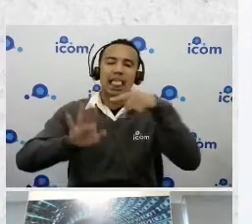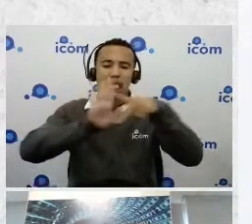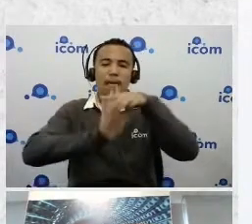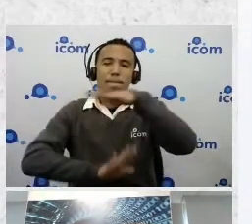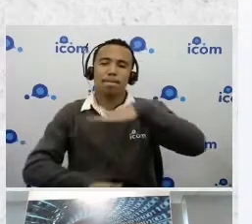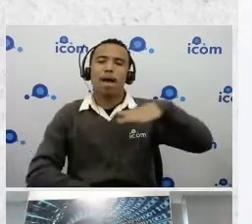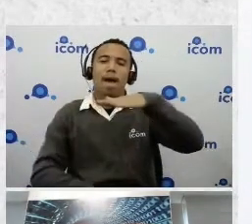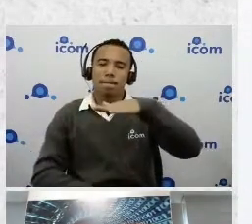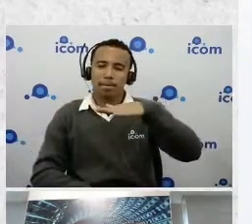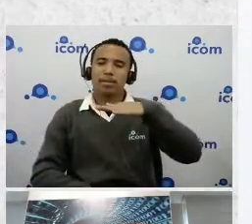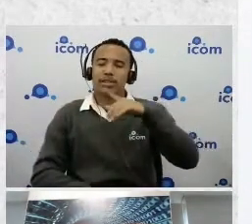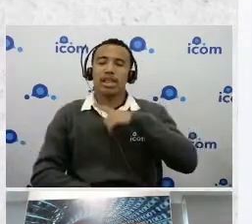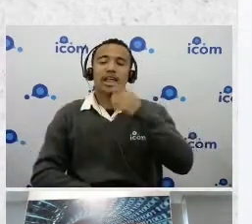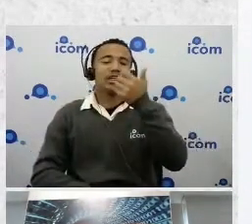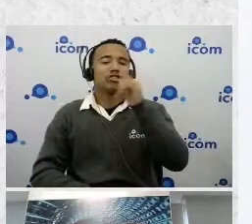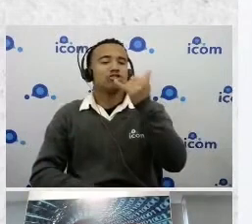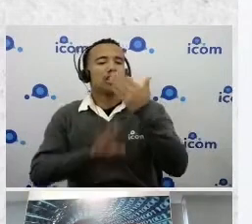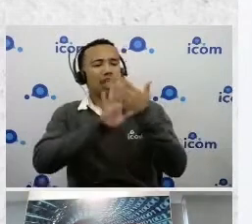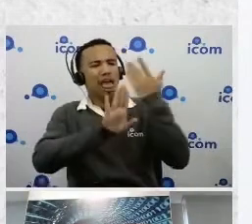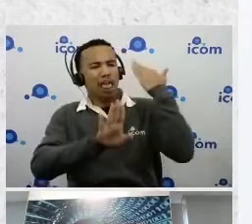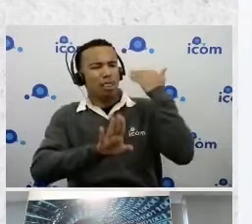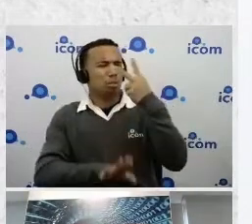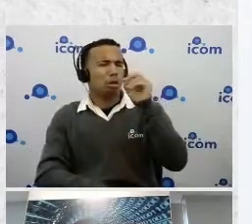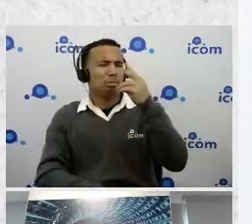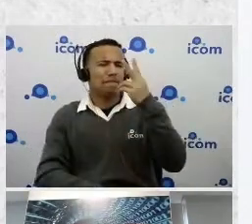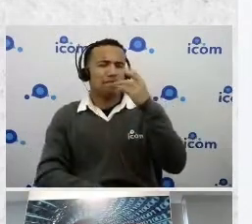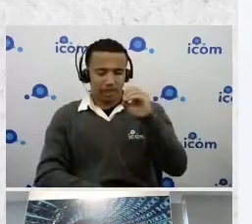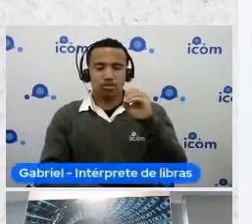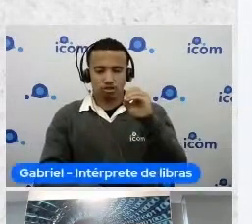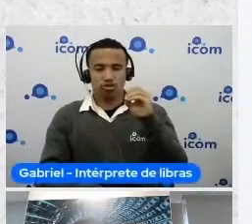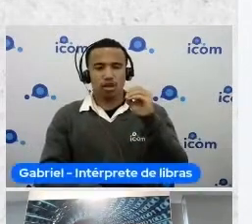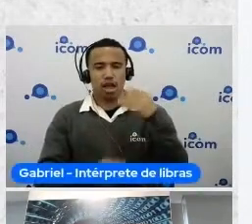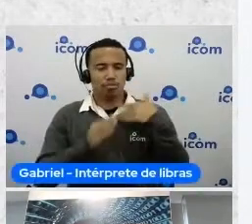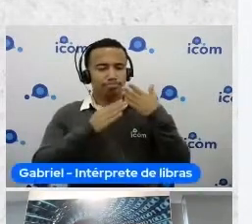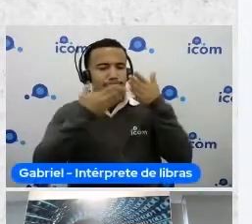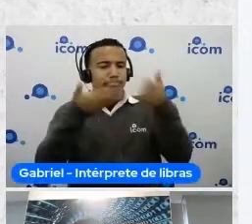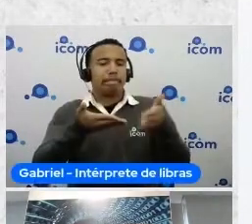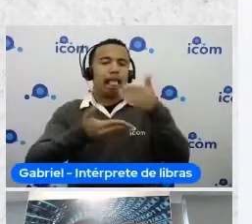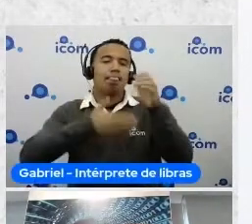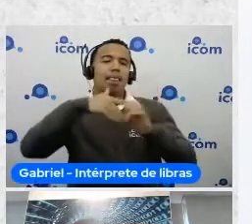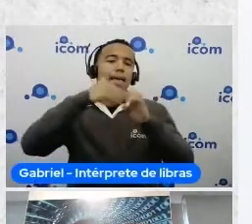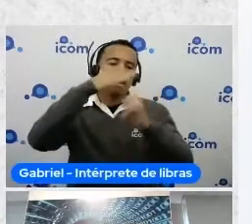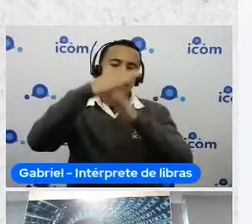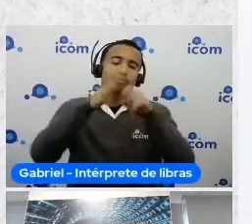AngloAmerican desde janeiro de 2020 como Especialista em Monitoramento